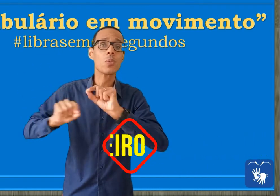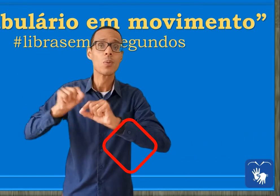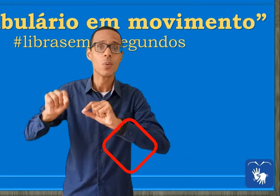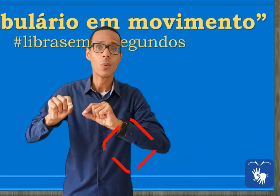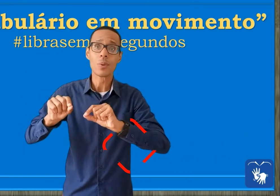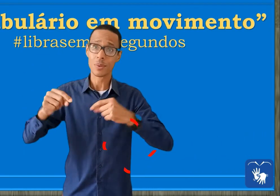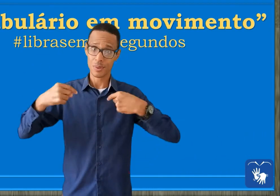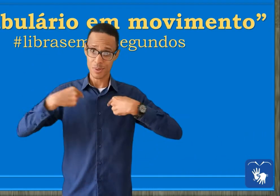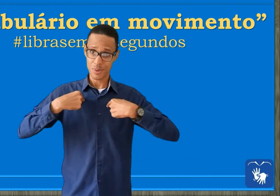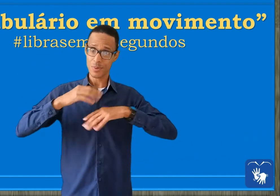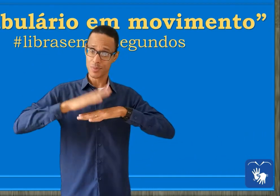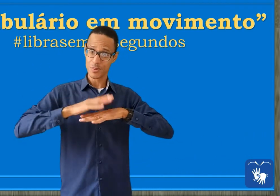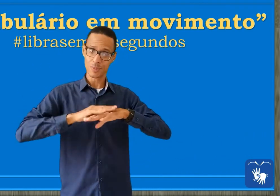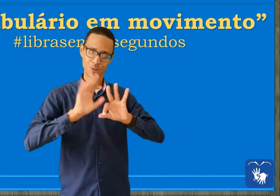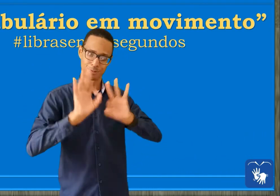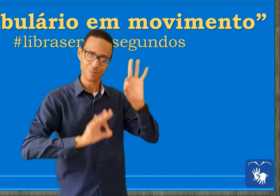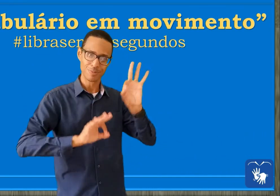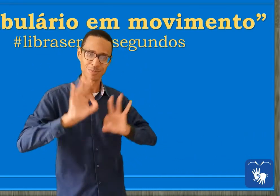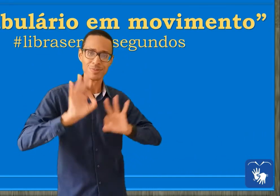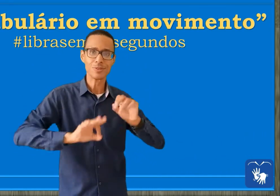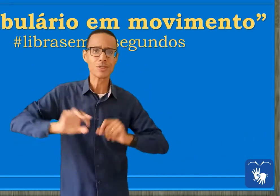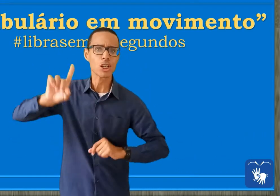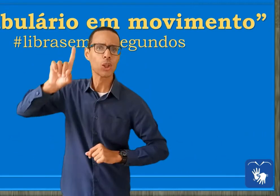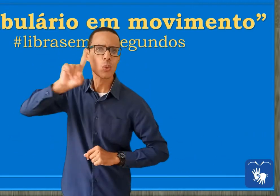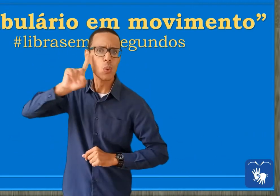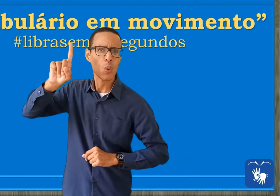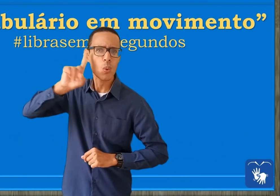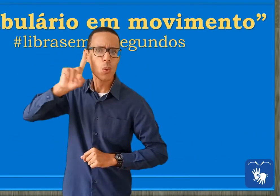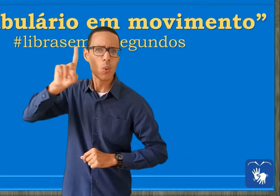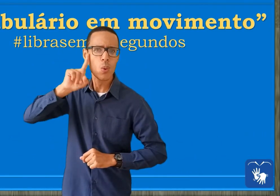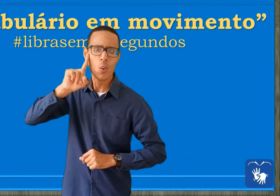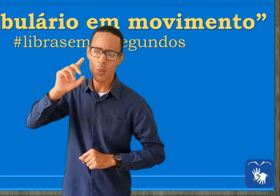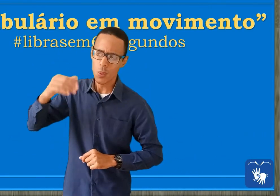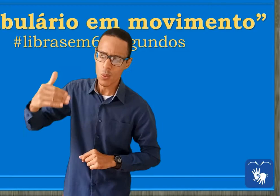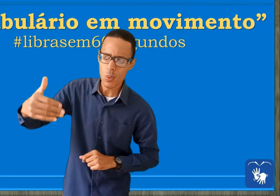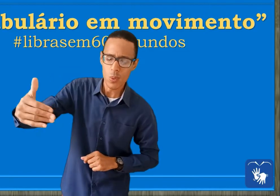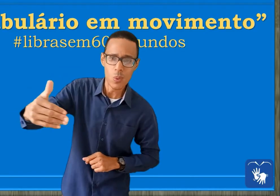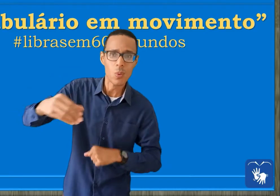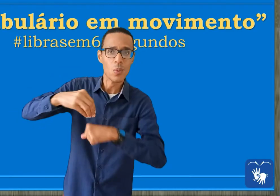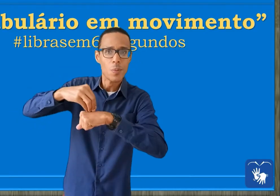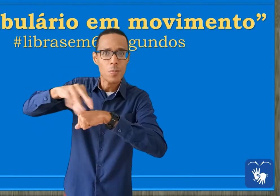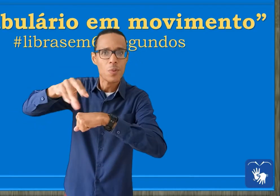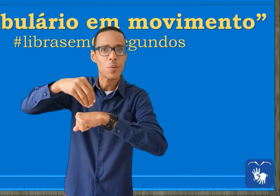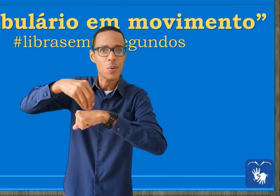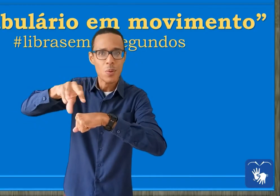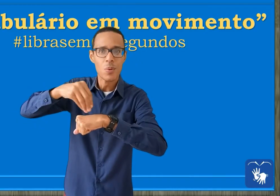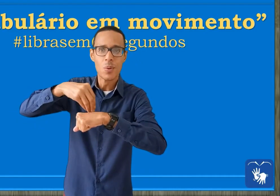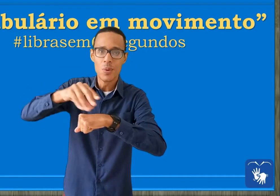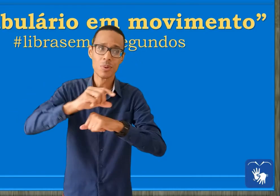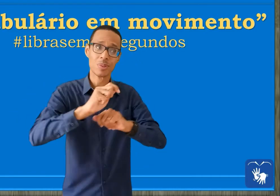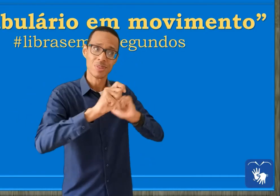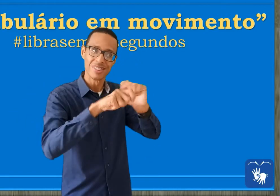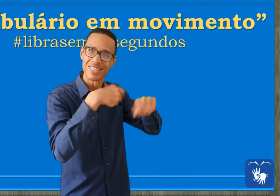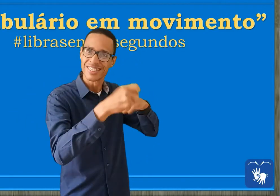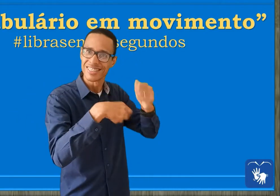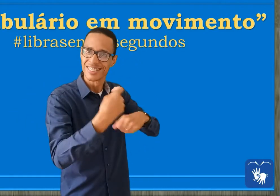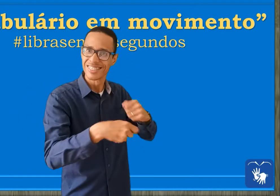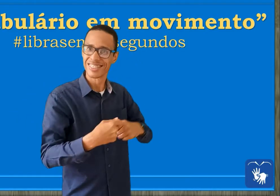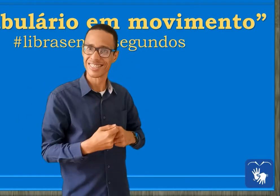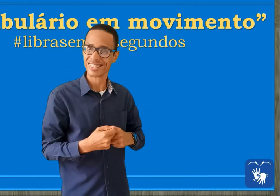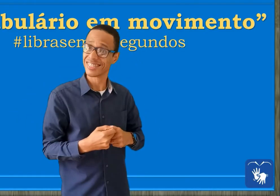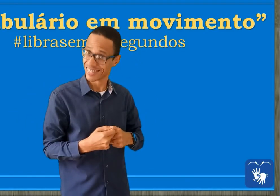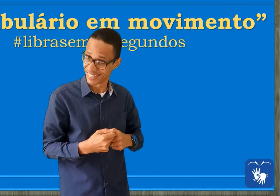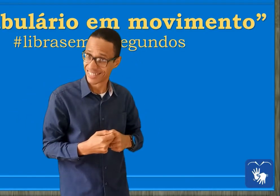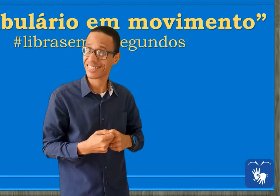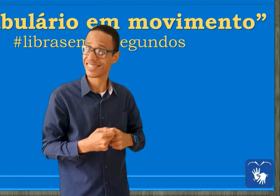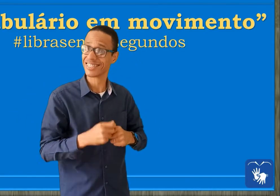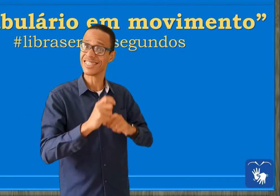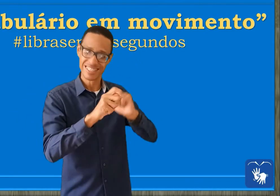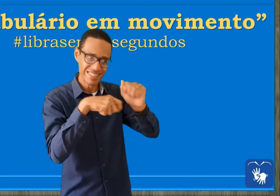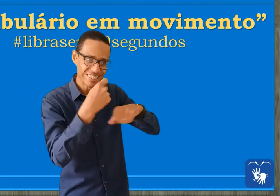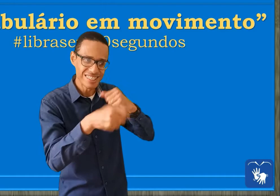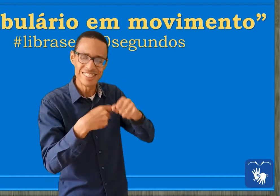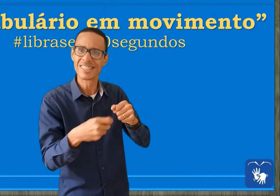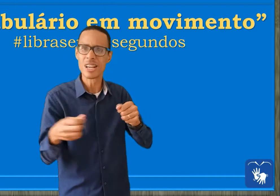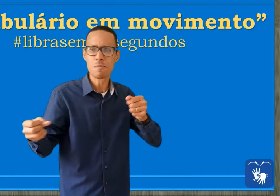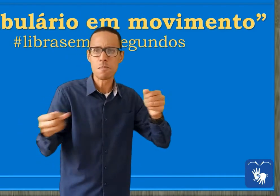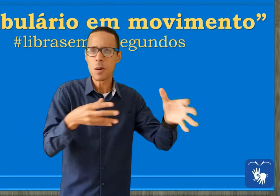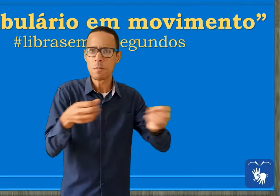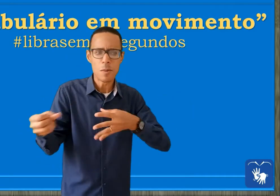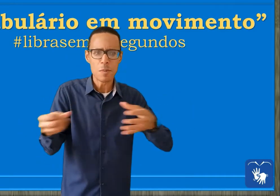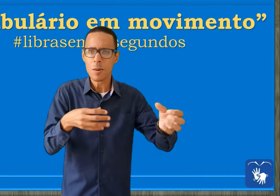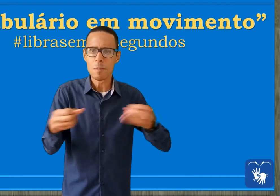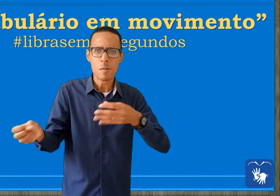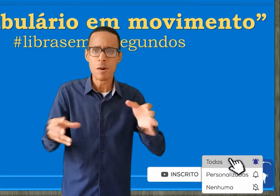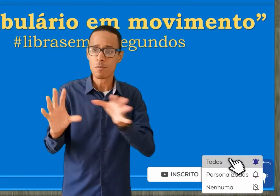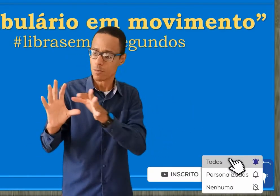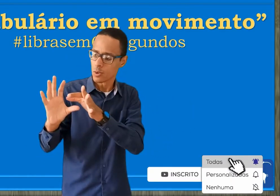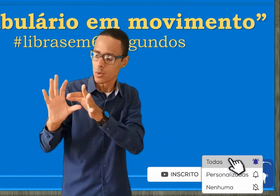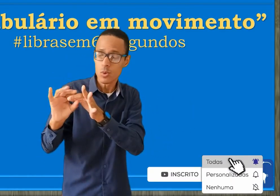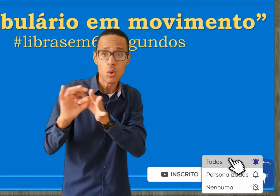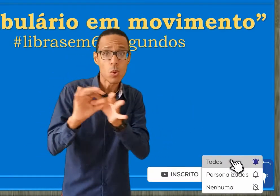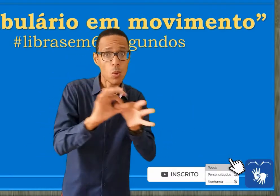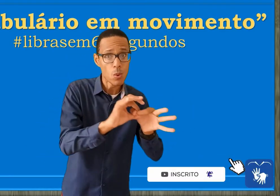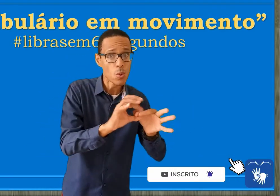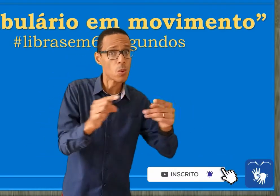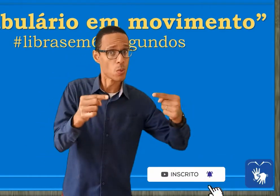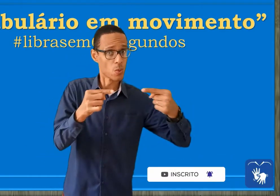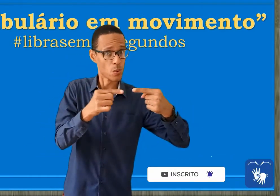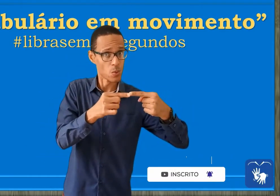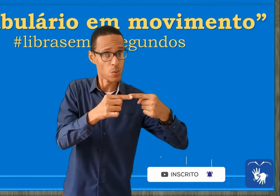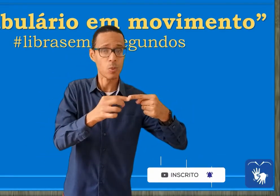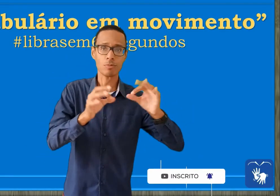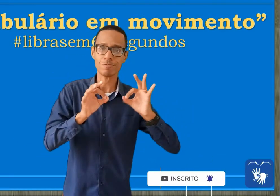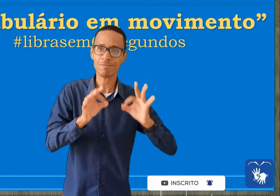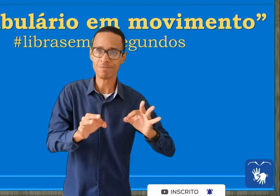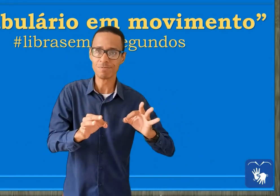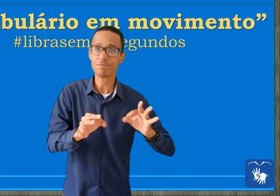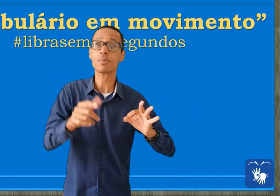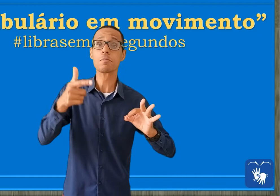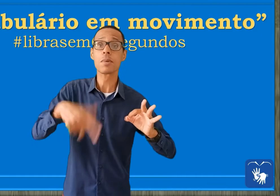Vou compartilhar com você, diariamente, sinais contextualizados.